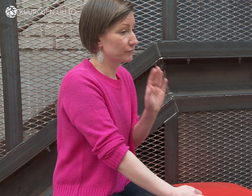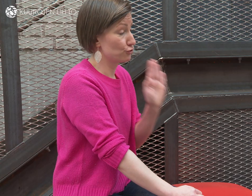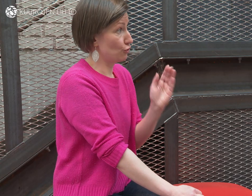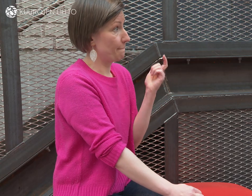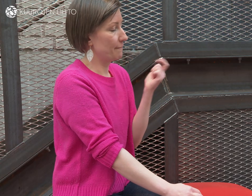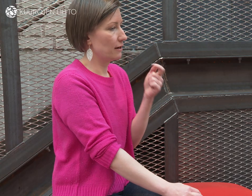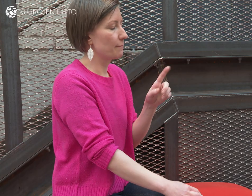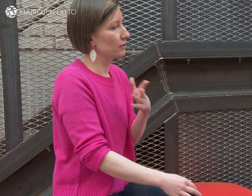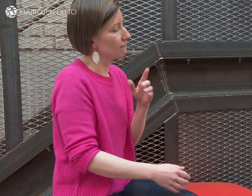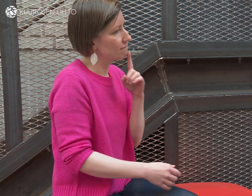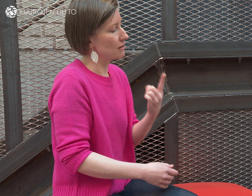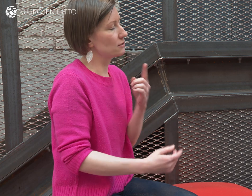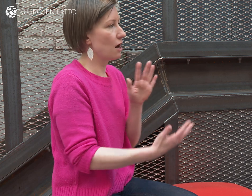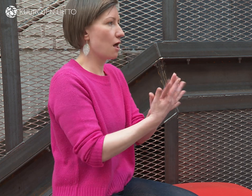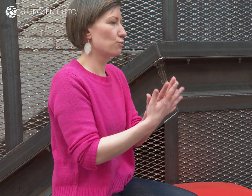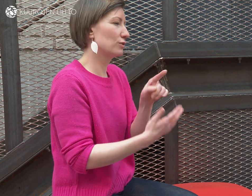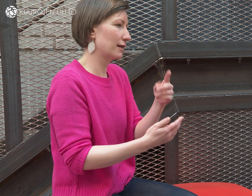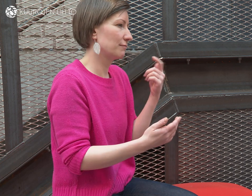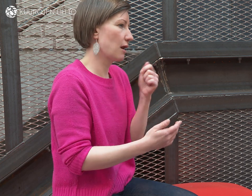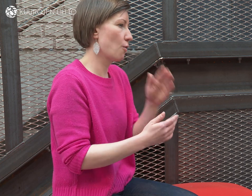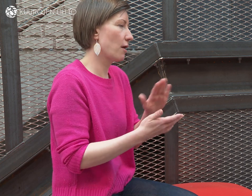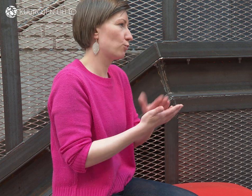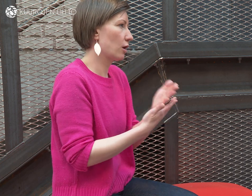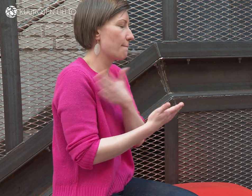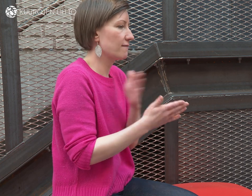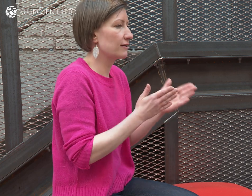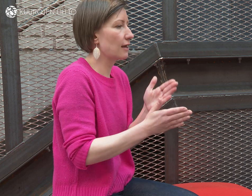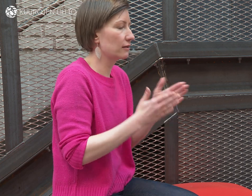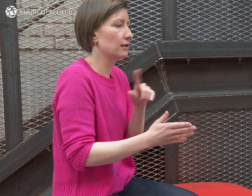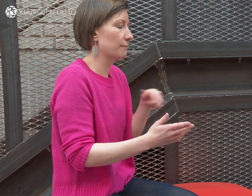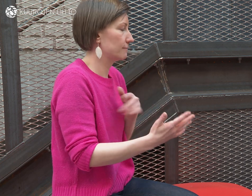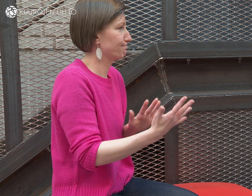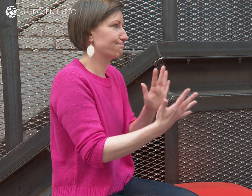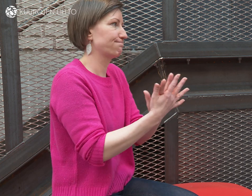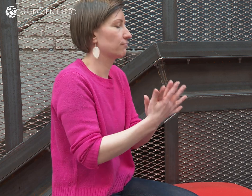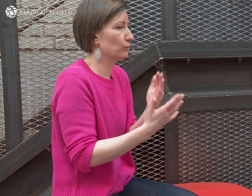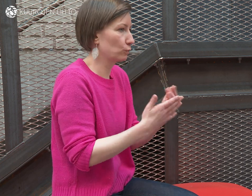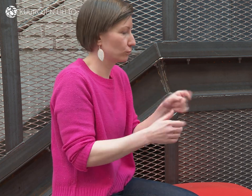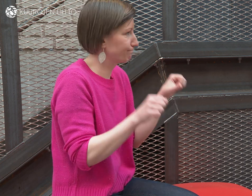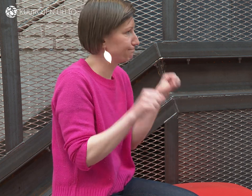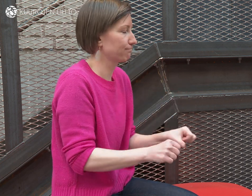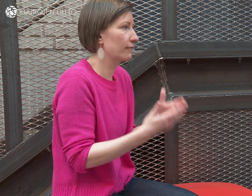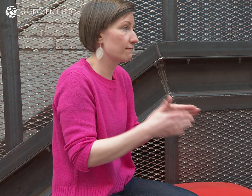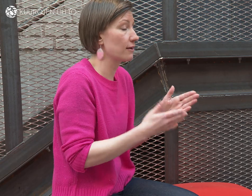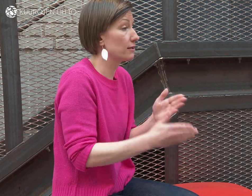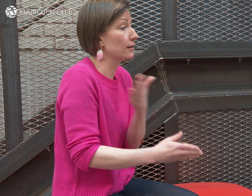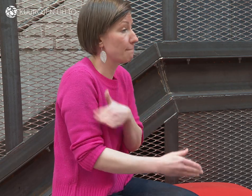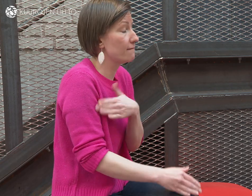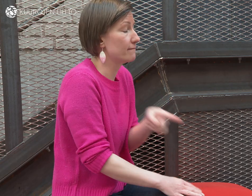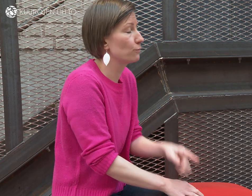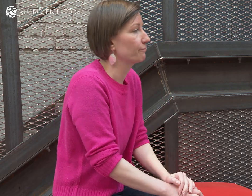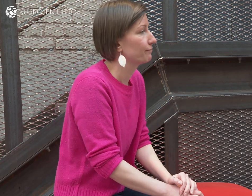StopKela on vastalause sille, miten kehnosti Kela on järjestänyt tulkkauspalvelun.